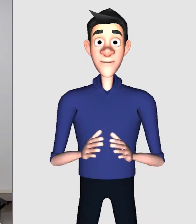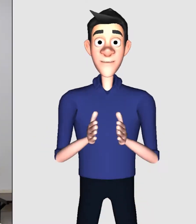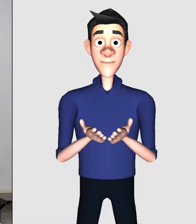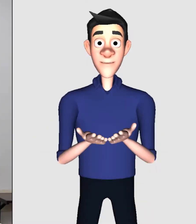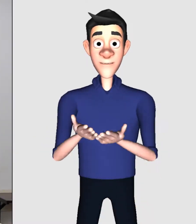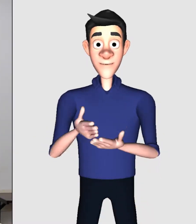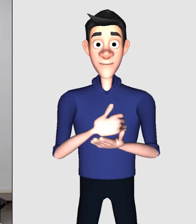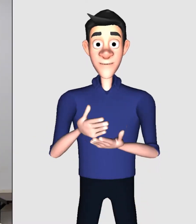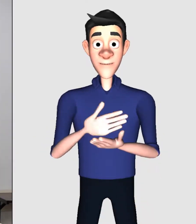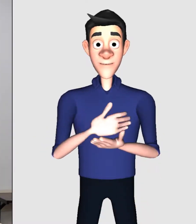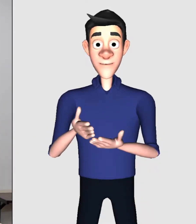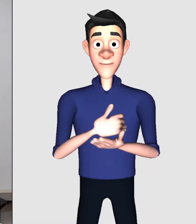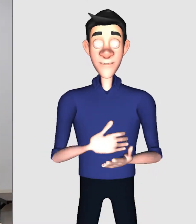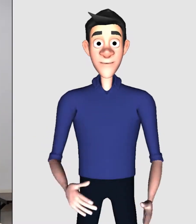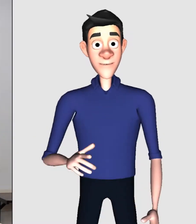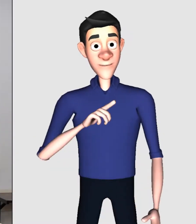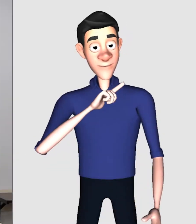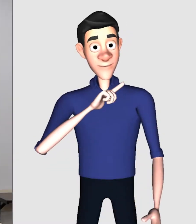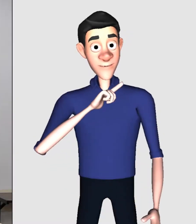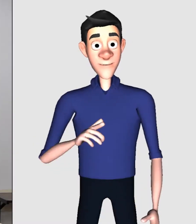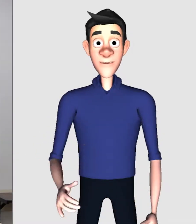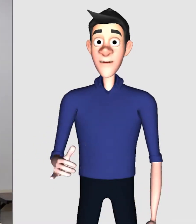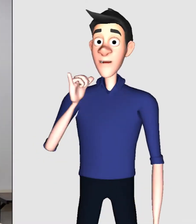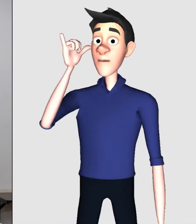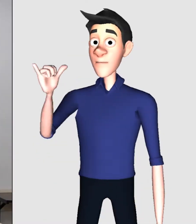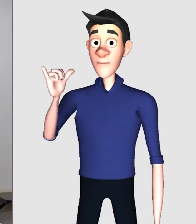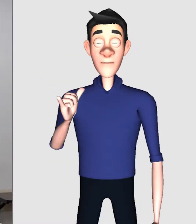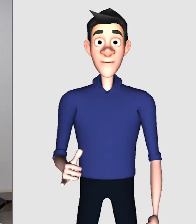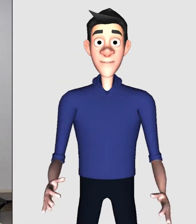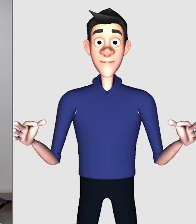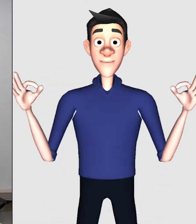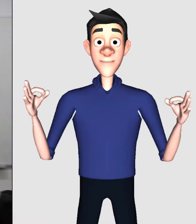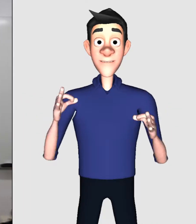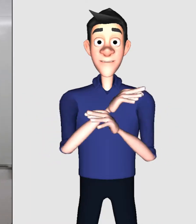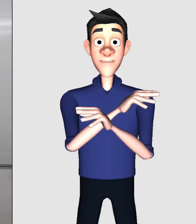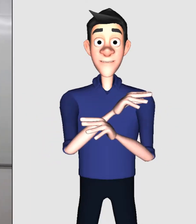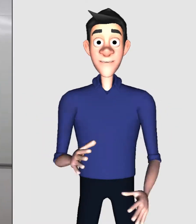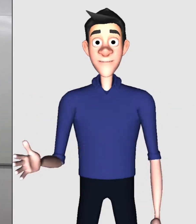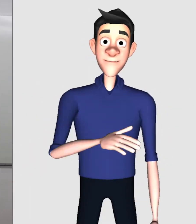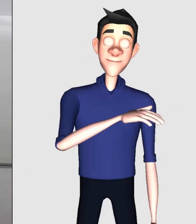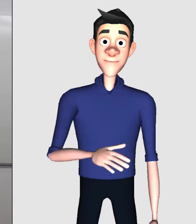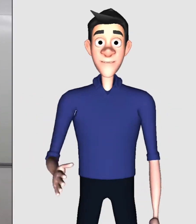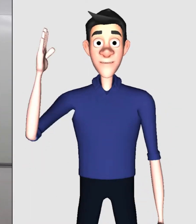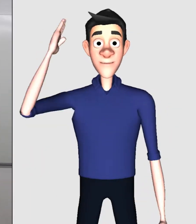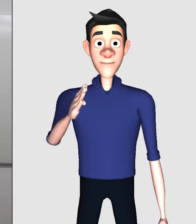Vamos para o exemplo 2.2